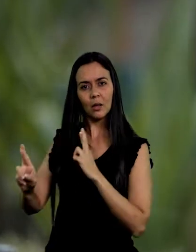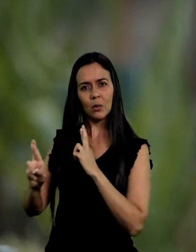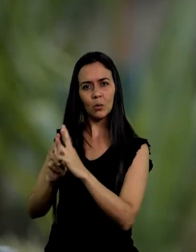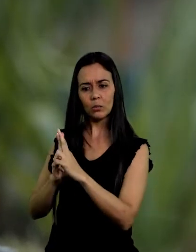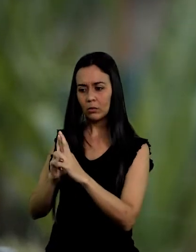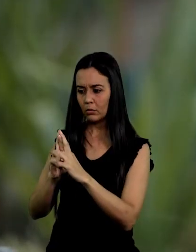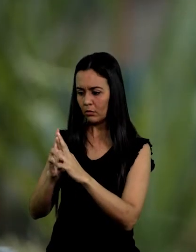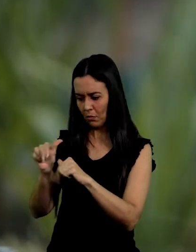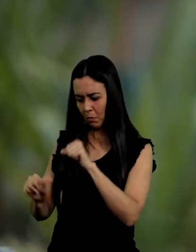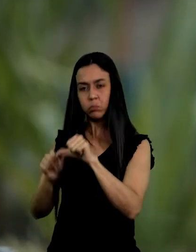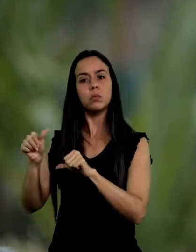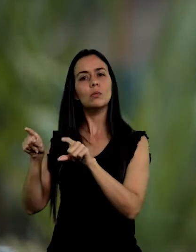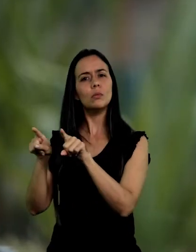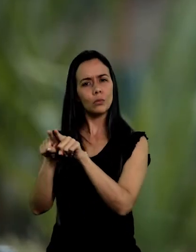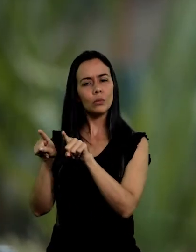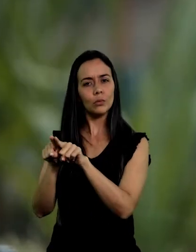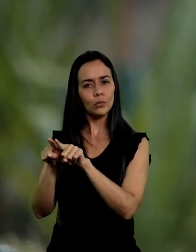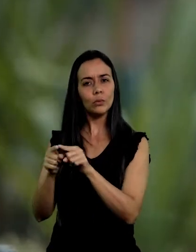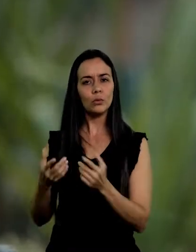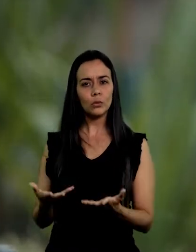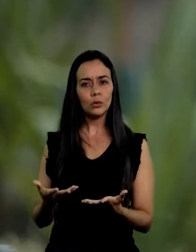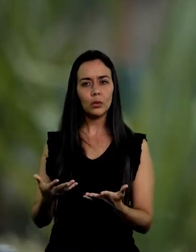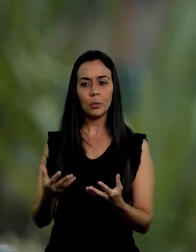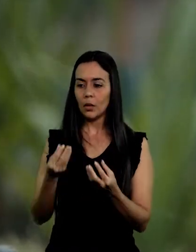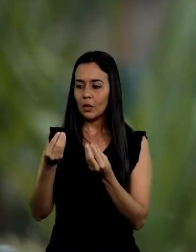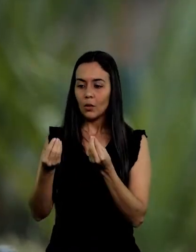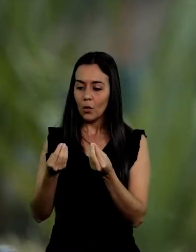Então, agora, acho que boa parte para o bem,